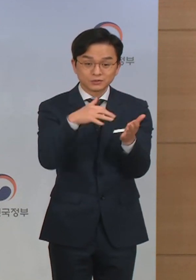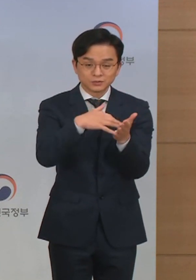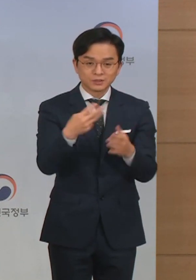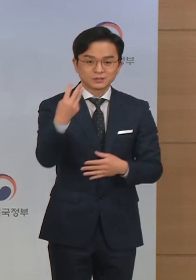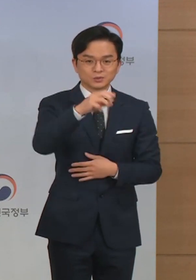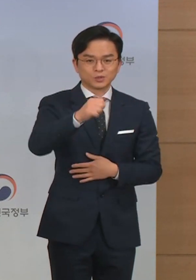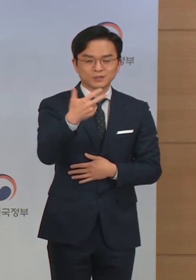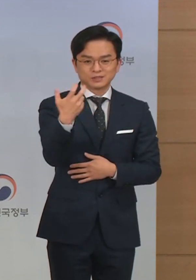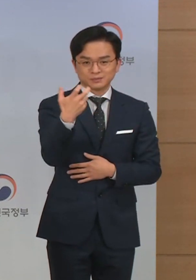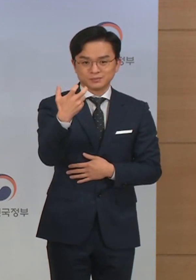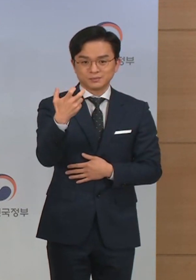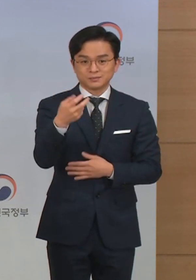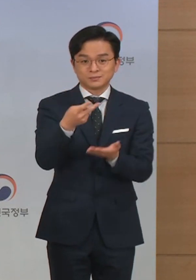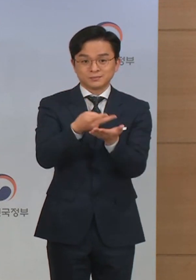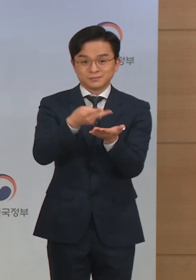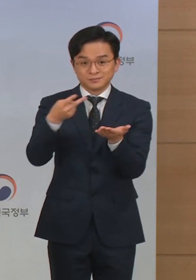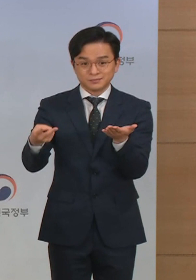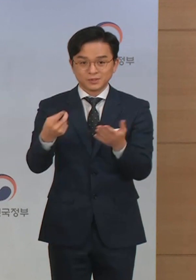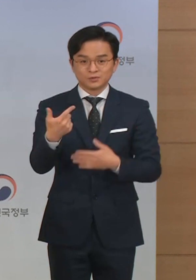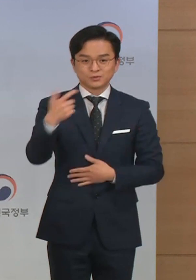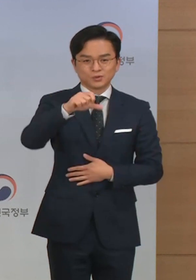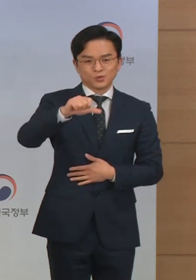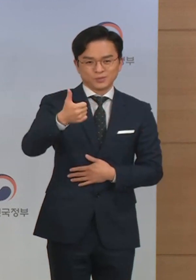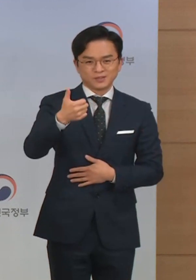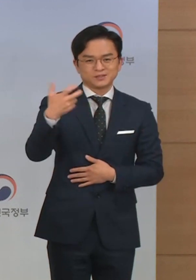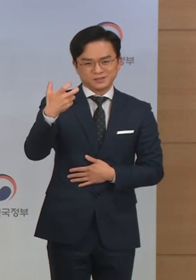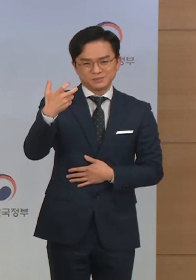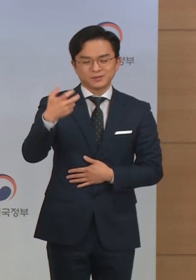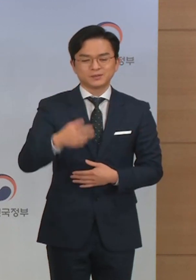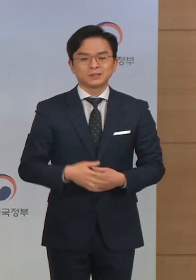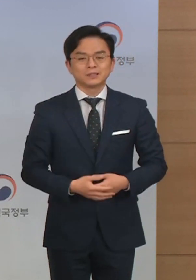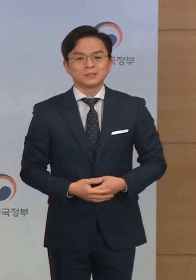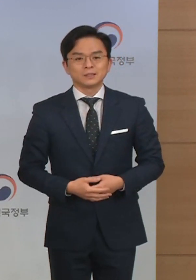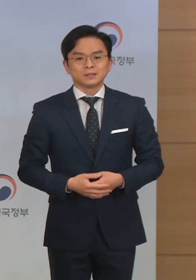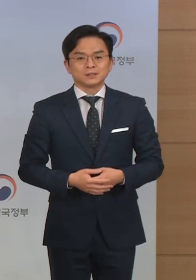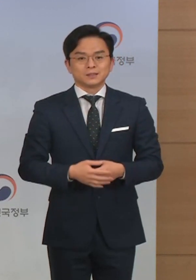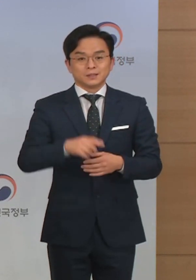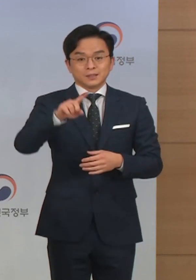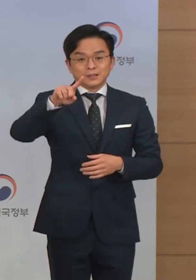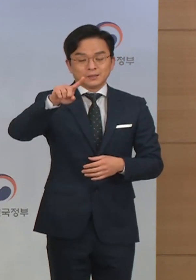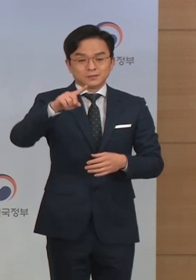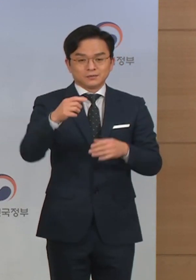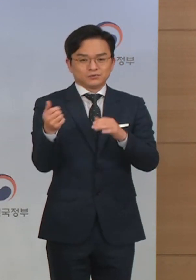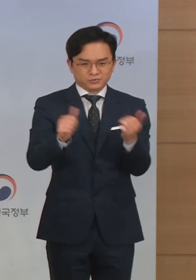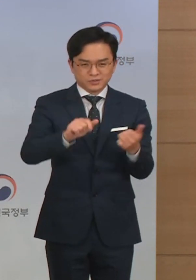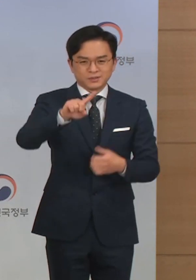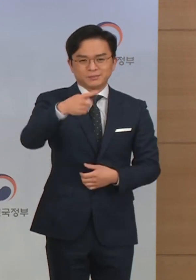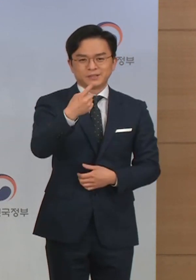6,463명이 완치되어 격리해제되었고 183명이 사망하였습니다